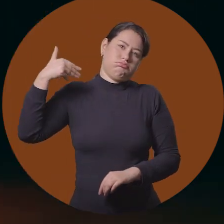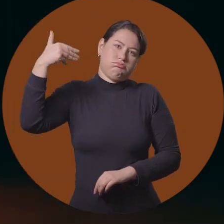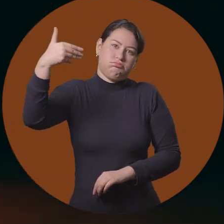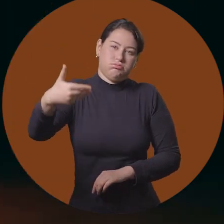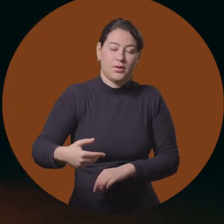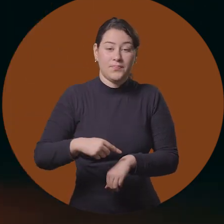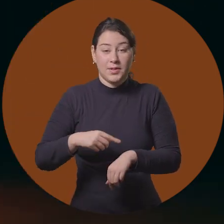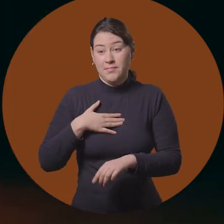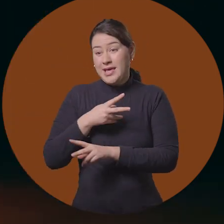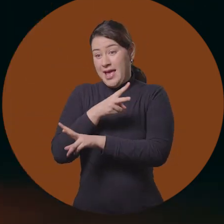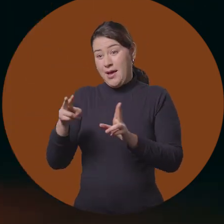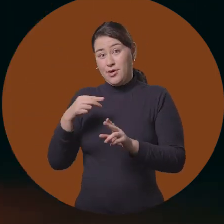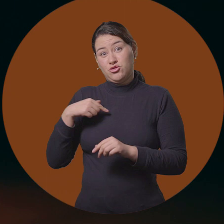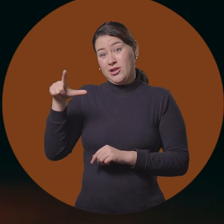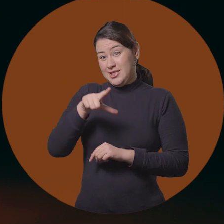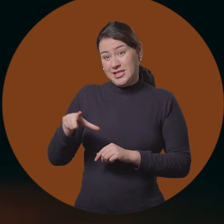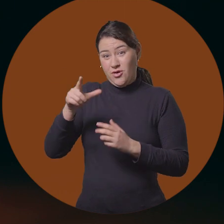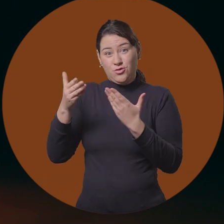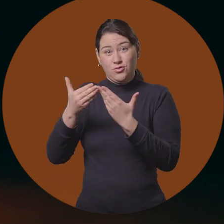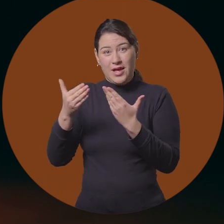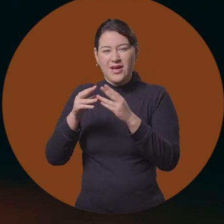En la época que yo hice el secundario el hecho de hablar,